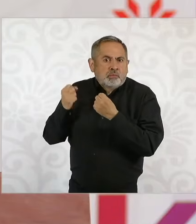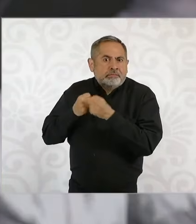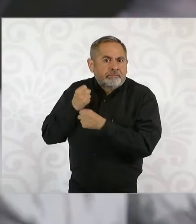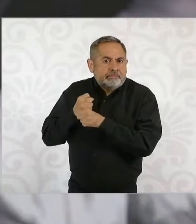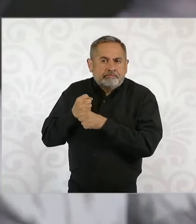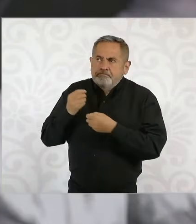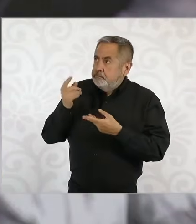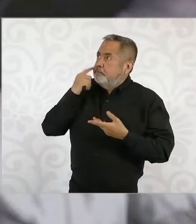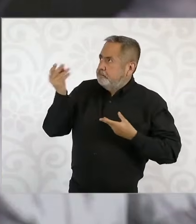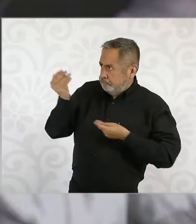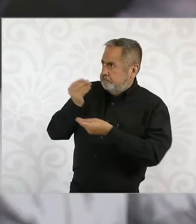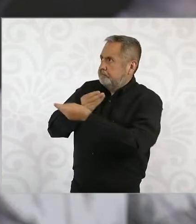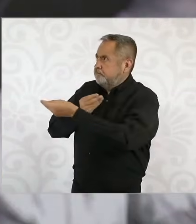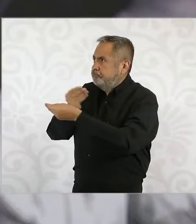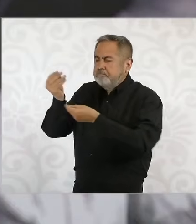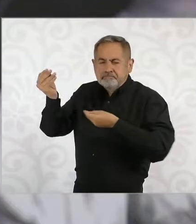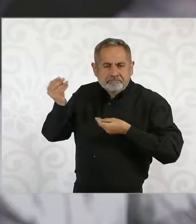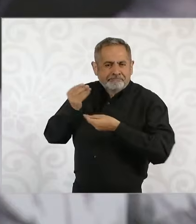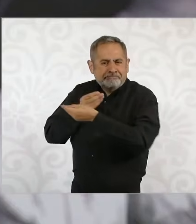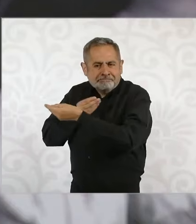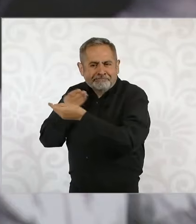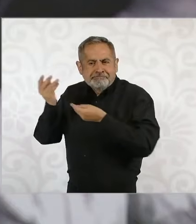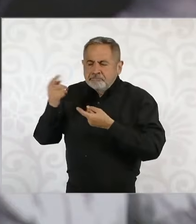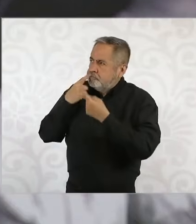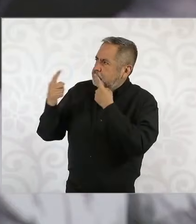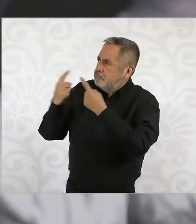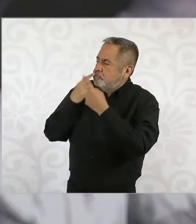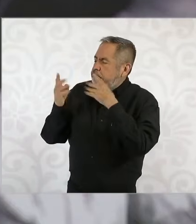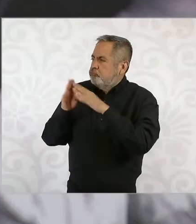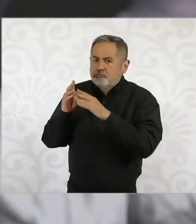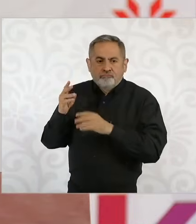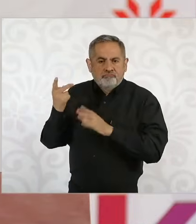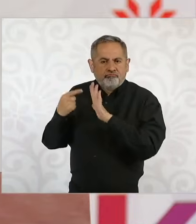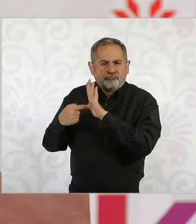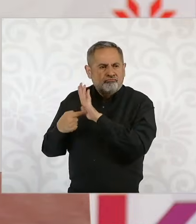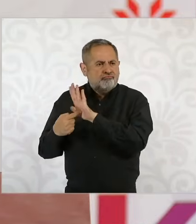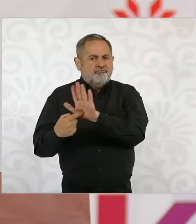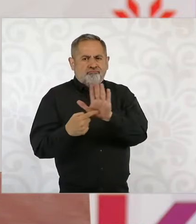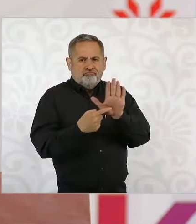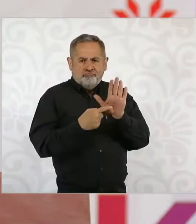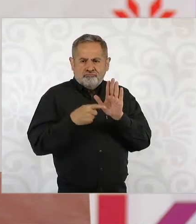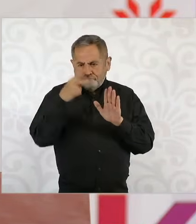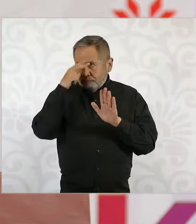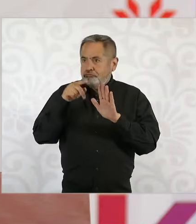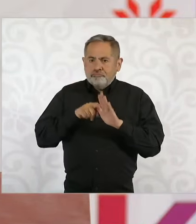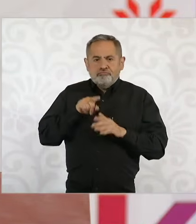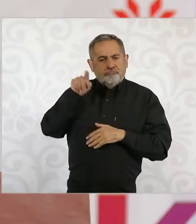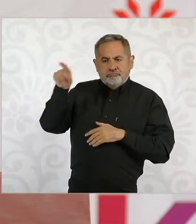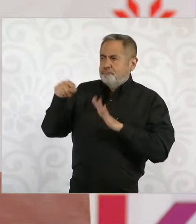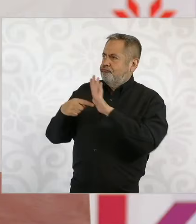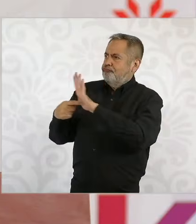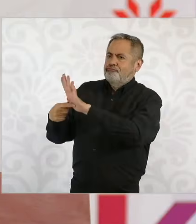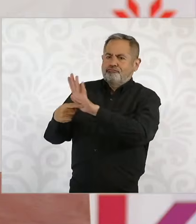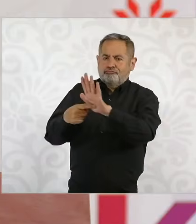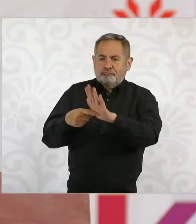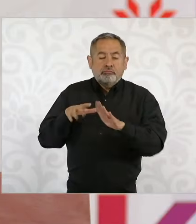nos permitirán sobre todo eh mostrar la grandeza de México en el extranjero, en este caso en China,